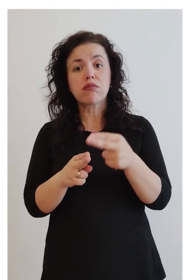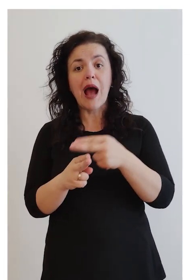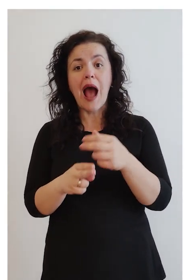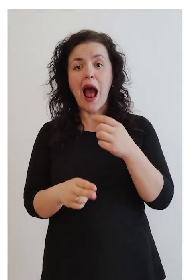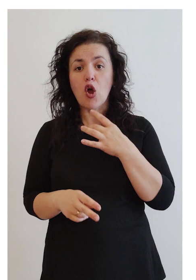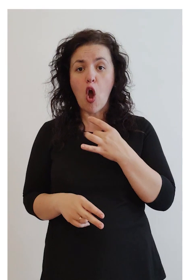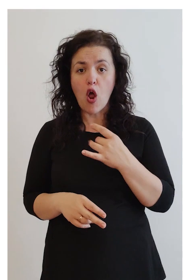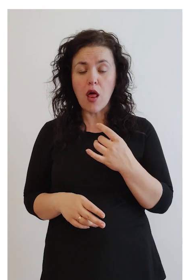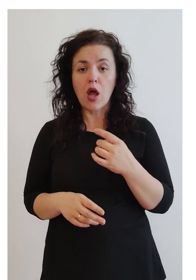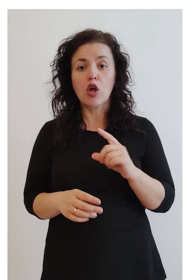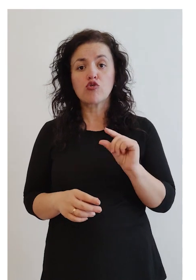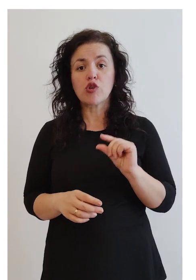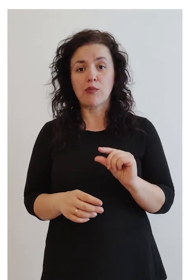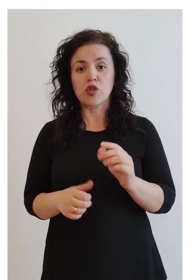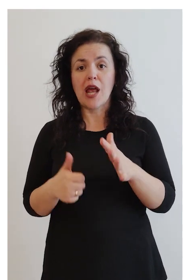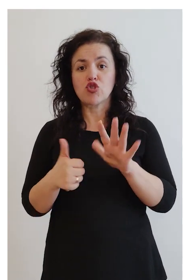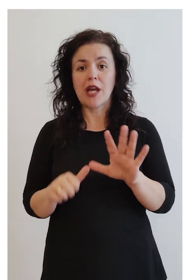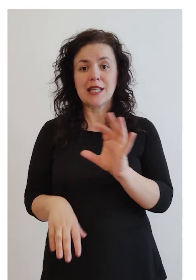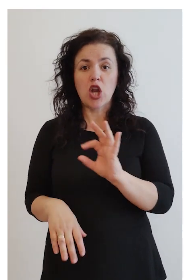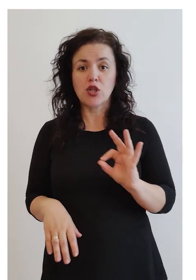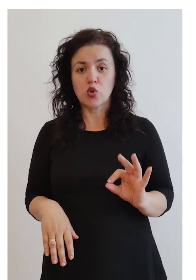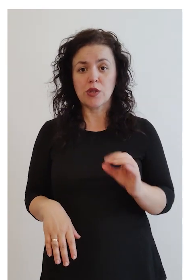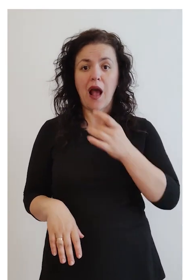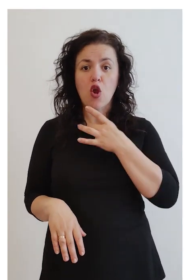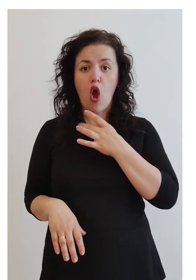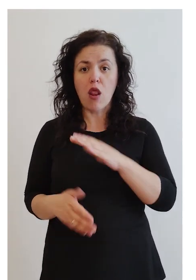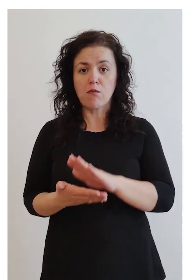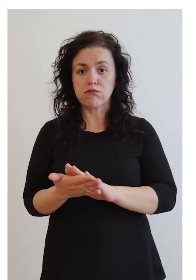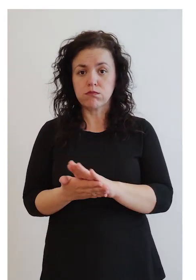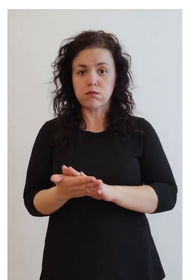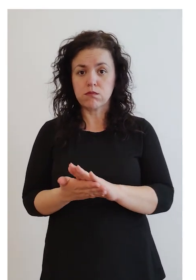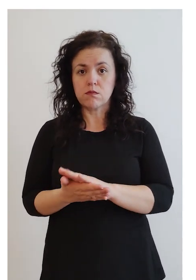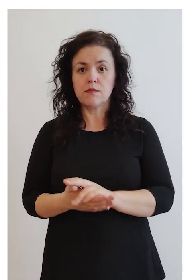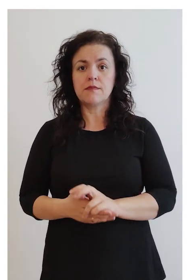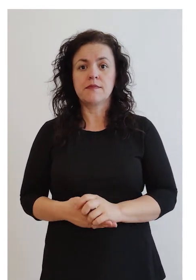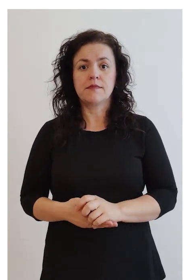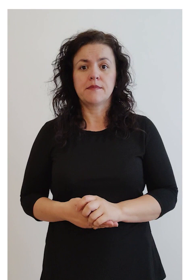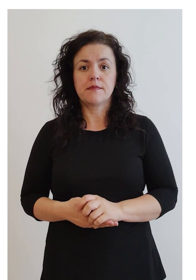Nu mâncați plante sau ciuperci pe care le găsiți în sălbăticie.